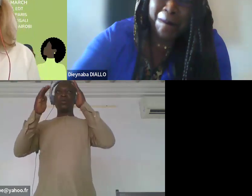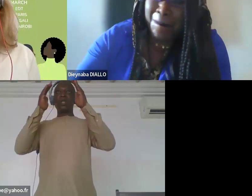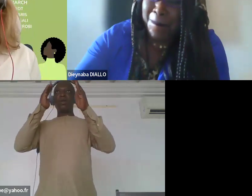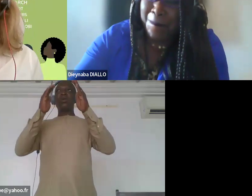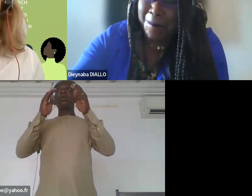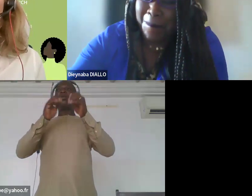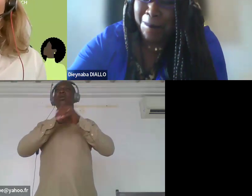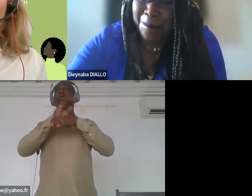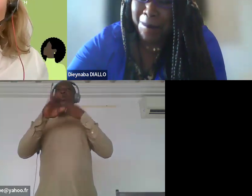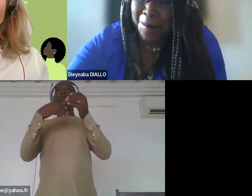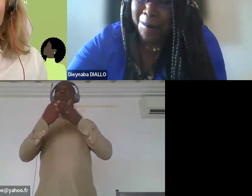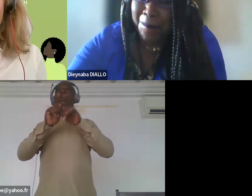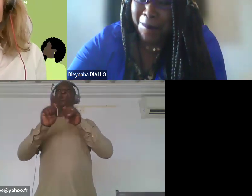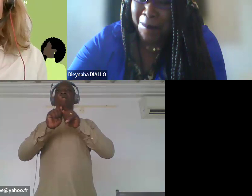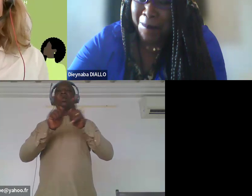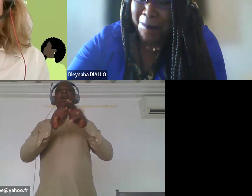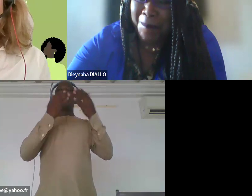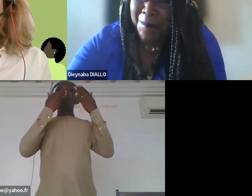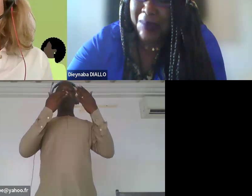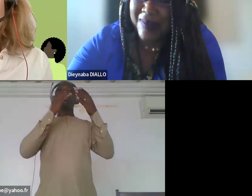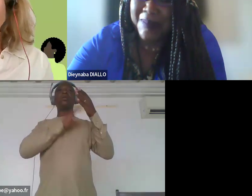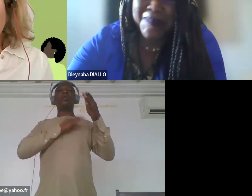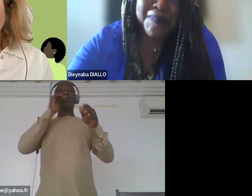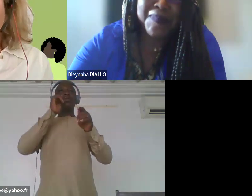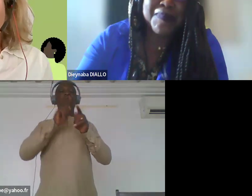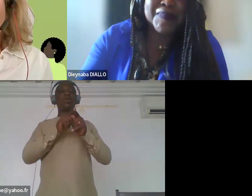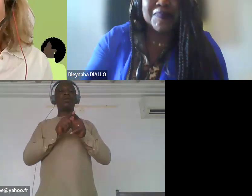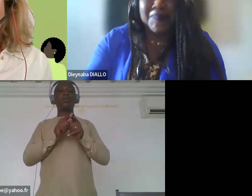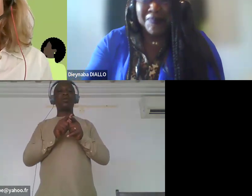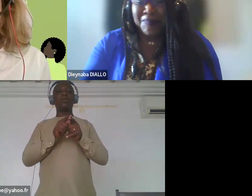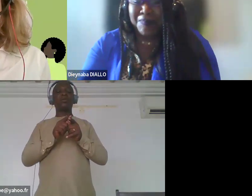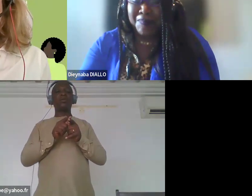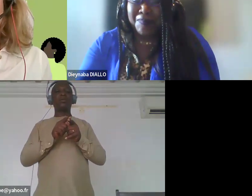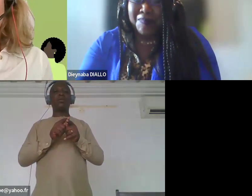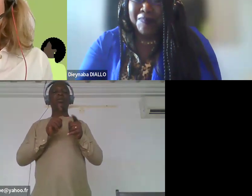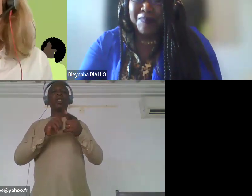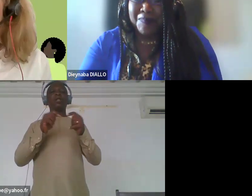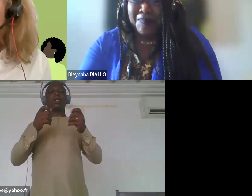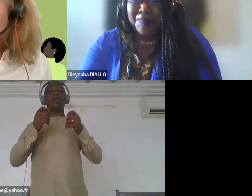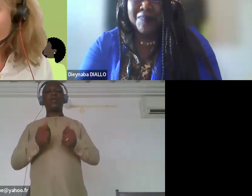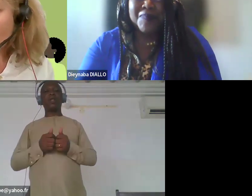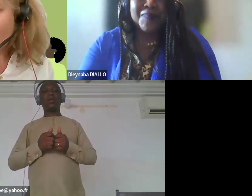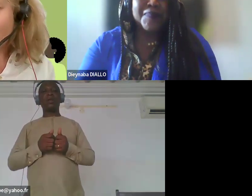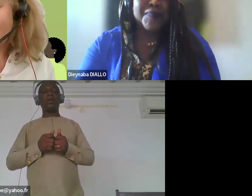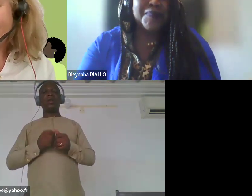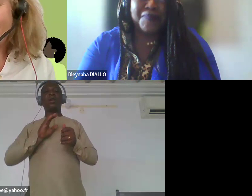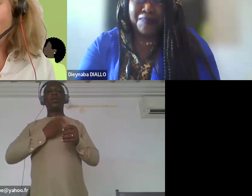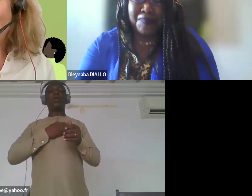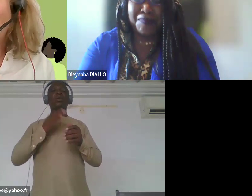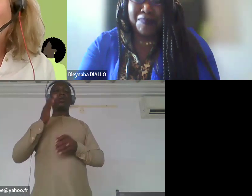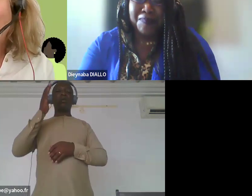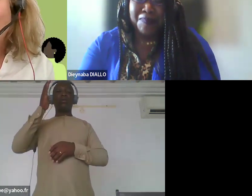cetera merci cher Dienaba euh à très vite euh notre proch chaîne